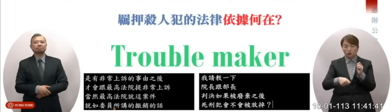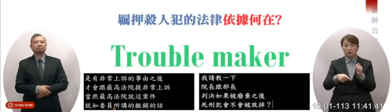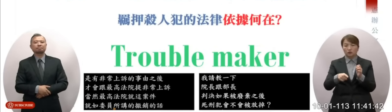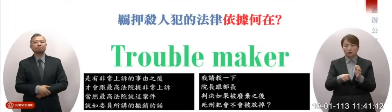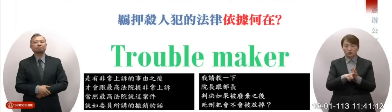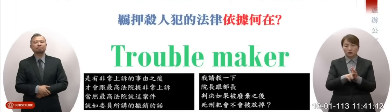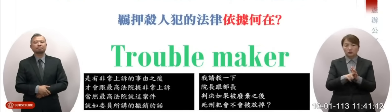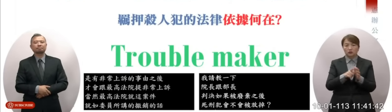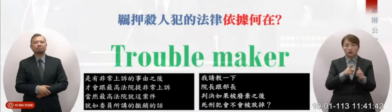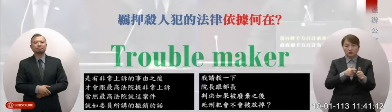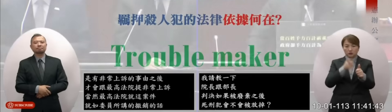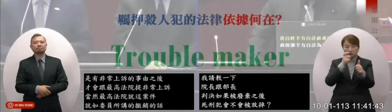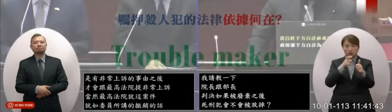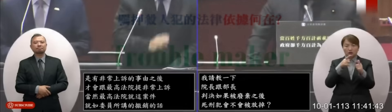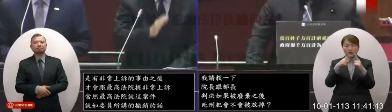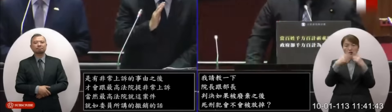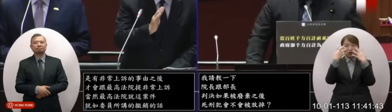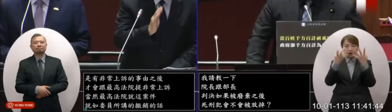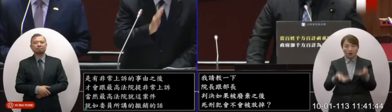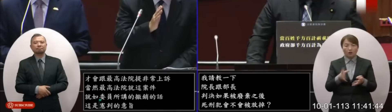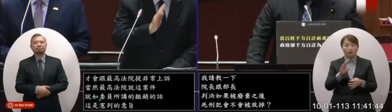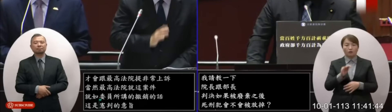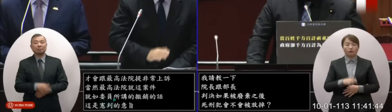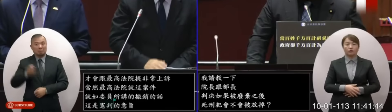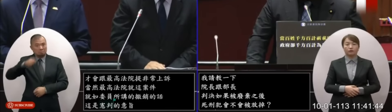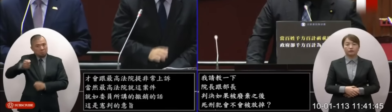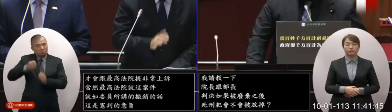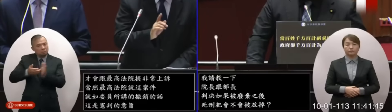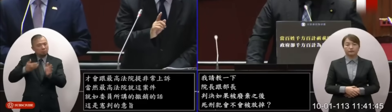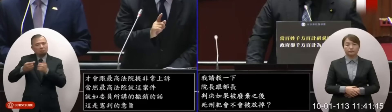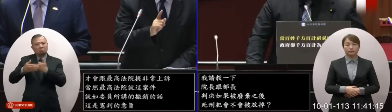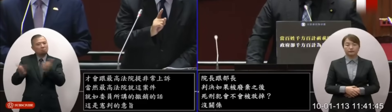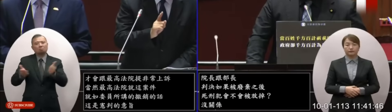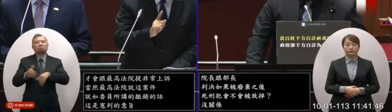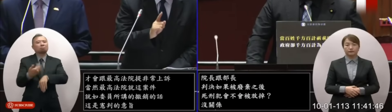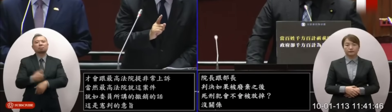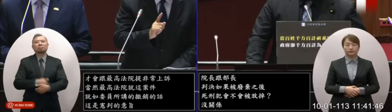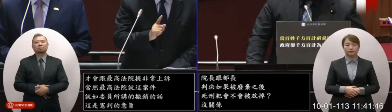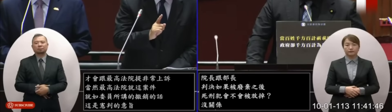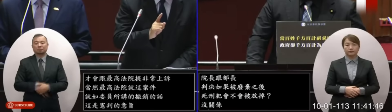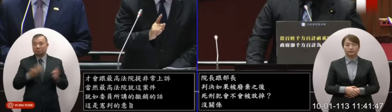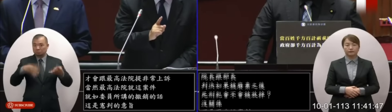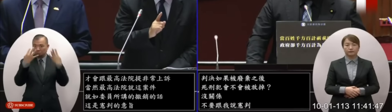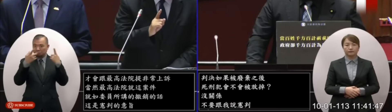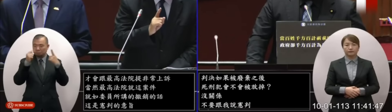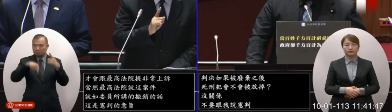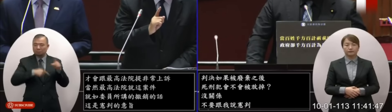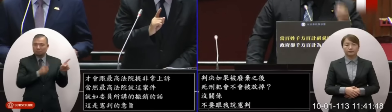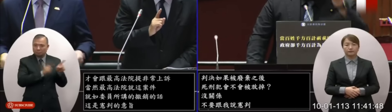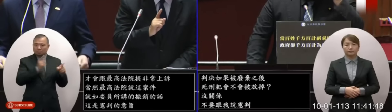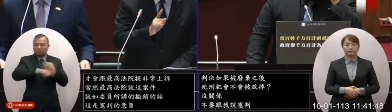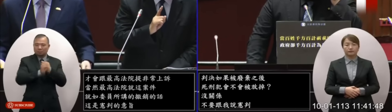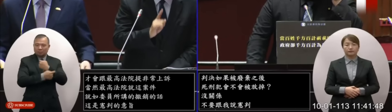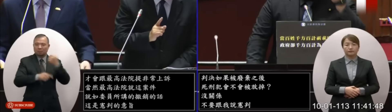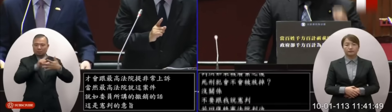死刑犯會不會被放掉 在判決之前 不會放掉 根據那個監獄行使法148條第一項的規定